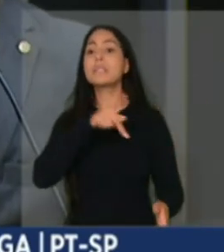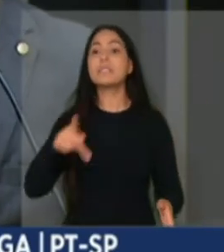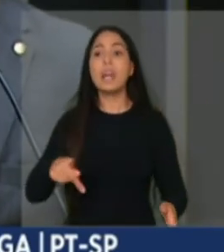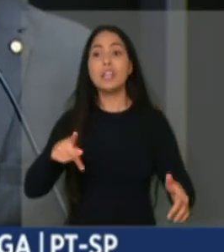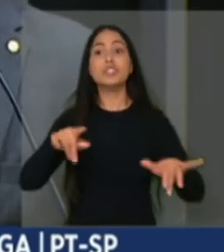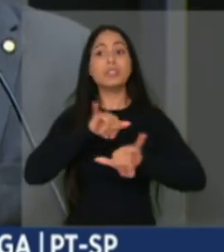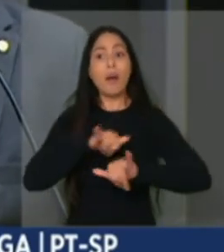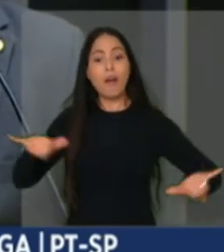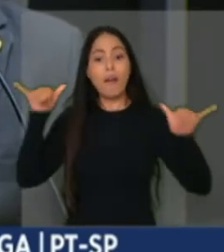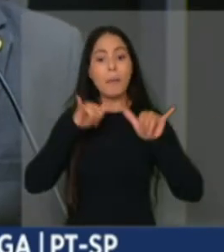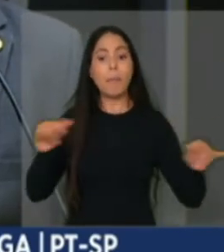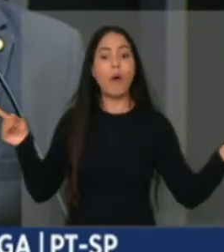ISSO EM RELAÇÃO AOS CORREIOS, CUJOS TRABALHADORES